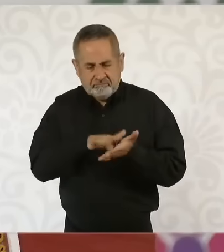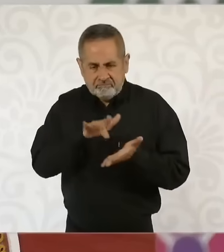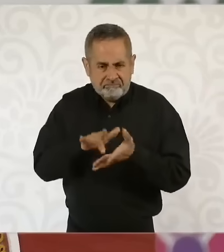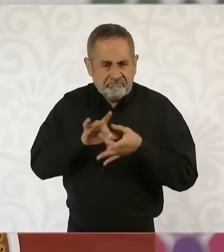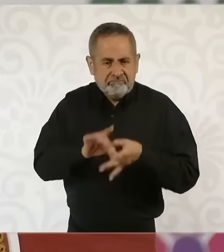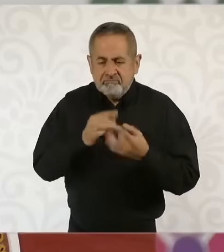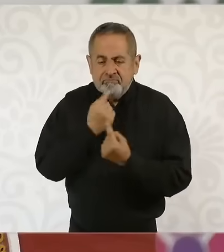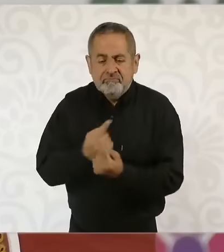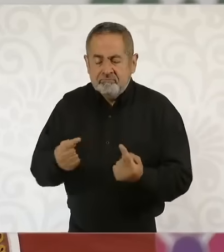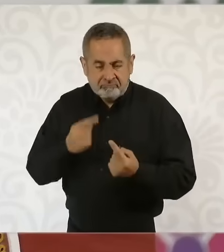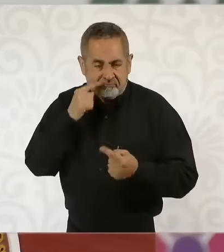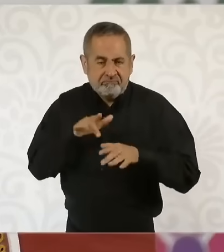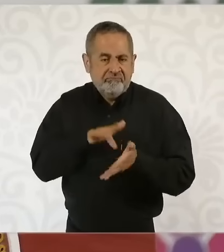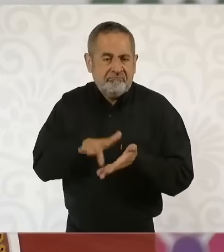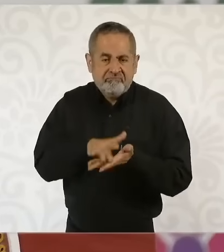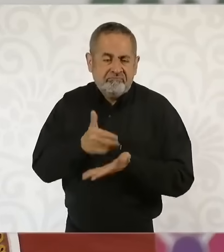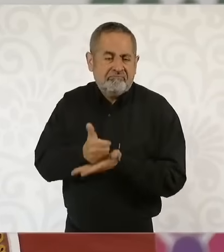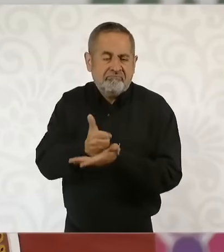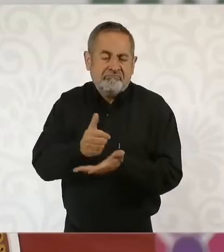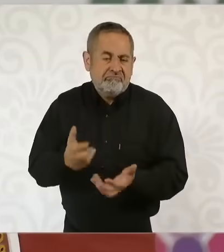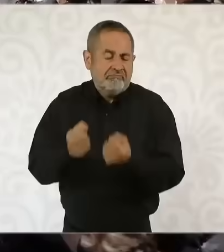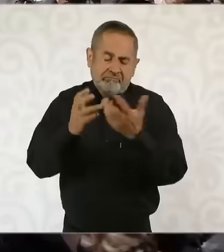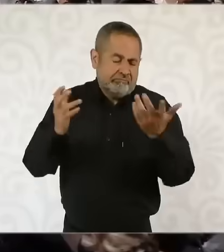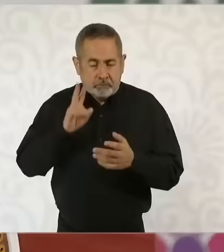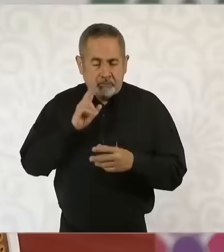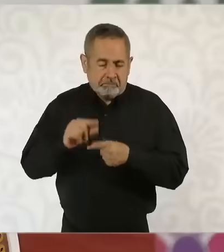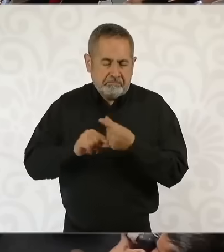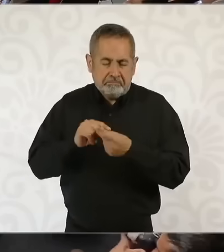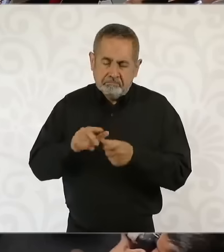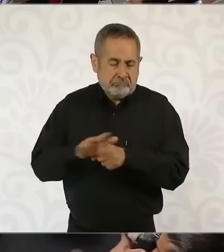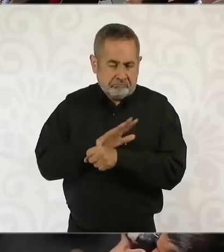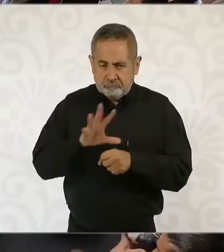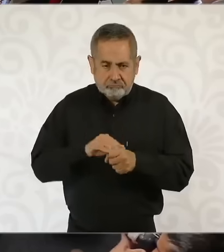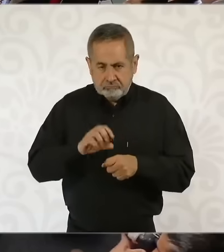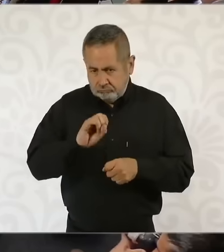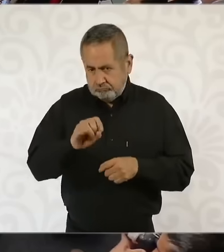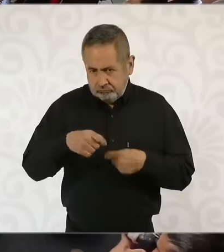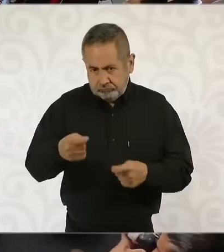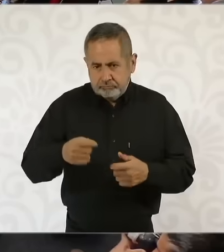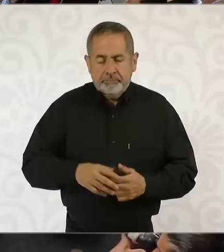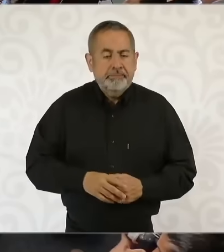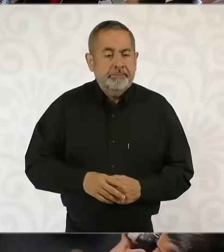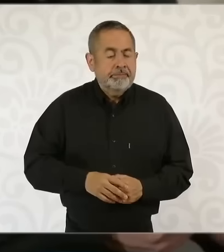menores de edad para poder apoyarles. Para finalizar, presidenta, eh ayer vimos